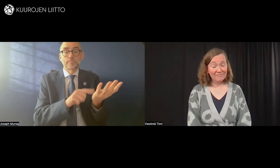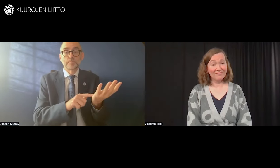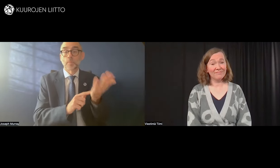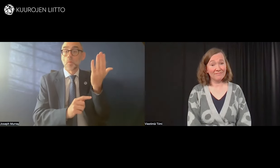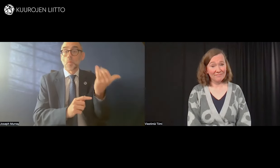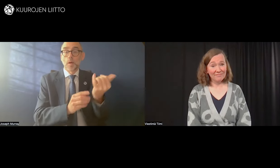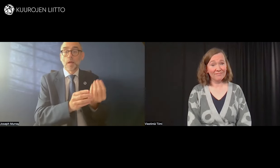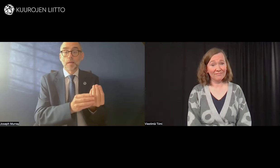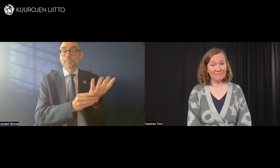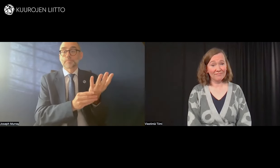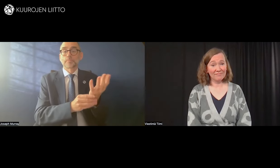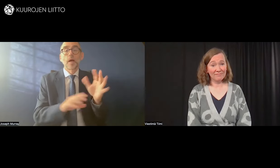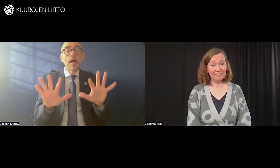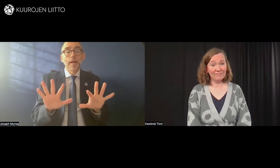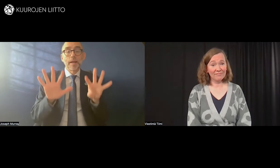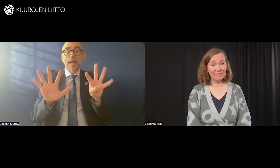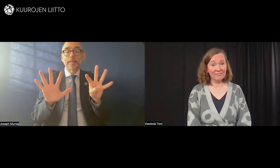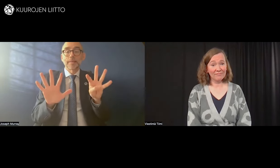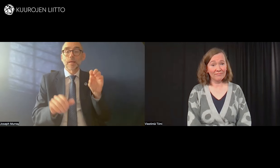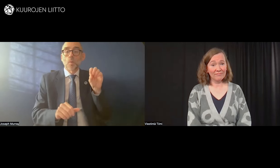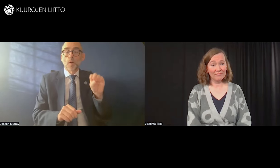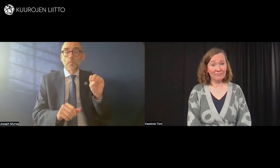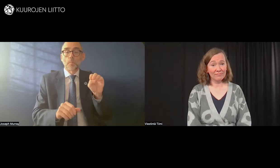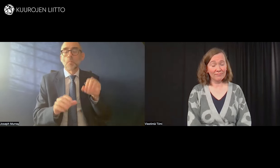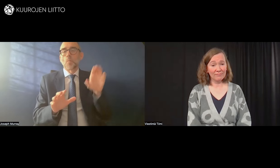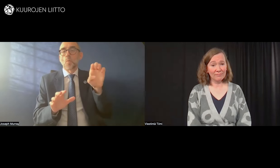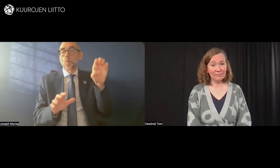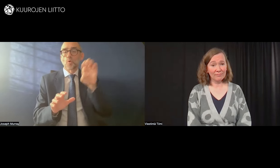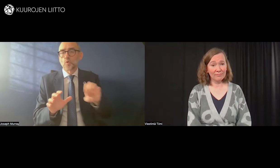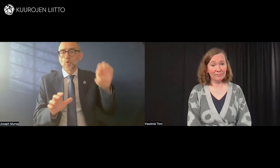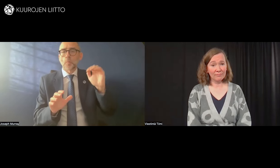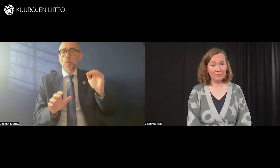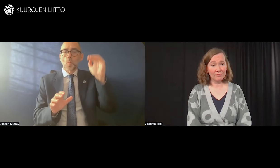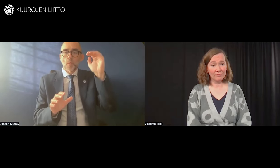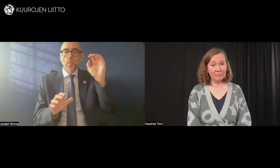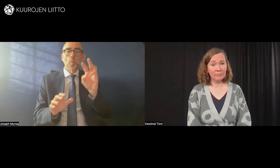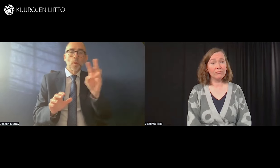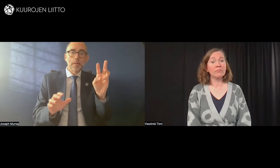Miksi se pidetään? 19 jäsenmaata, mukaan lukien pohjois- ja länsi-Eurooppa,